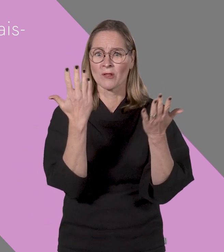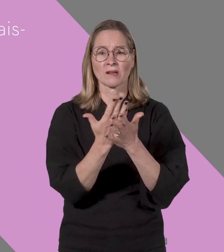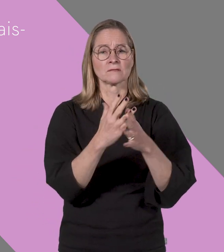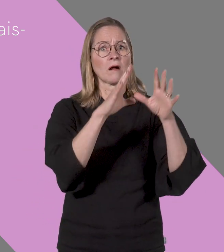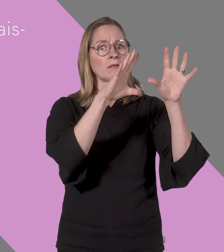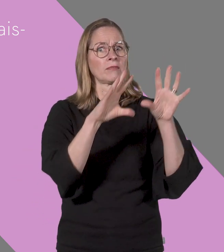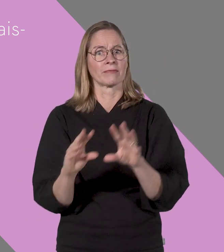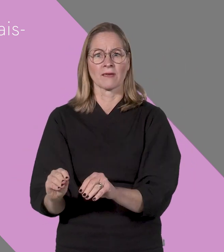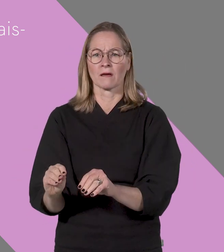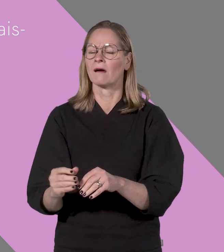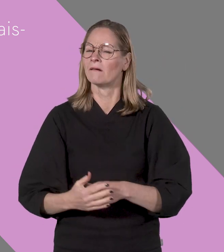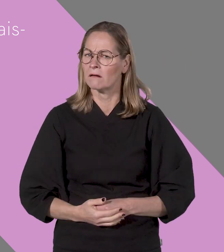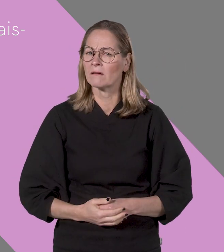ja moni asia kuihtuu.